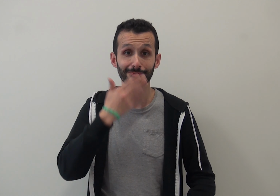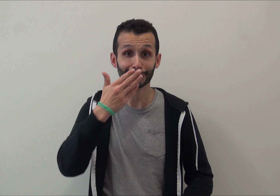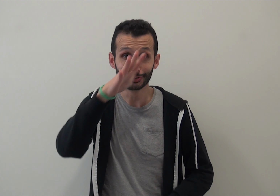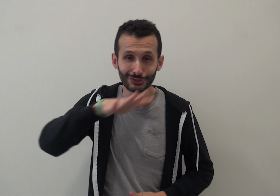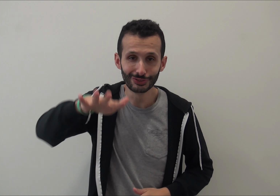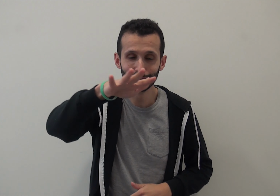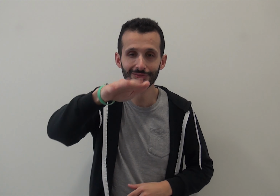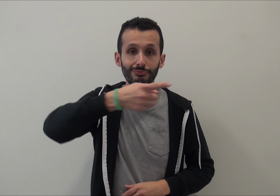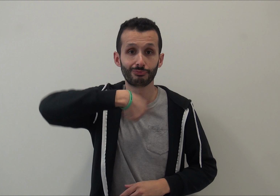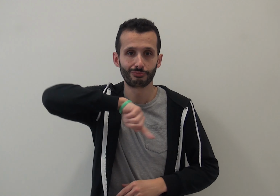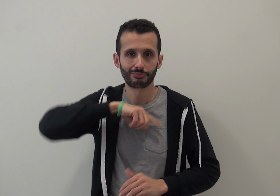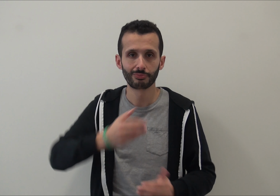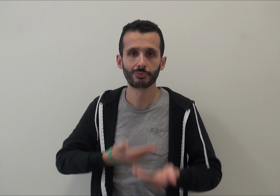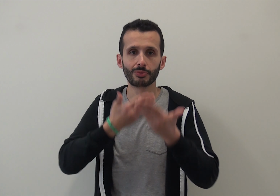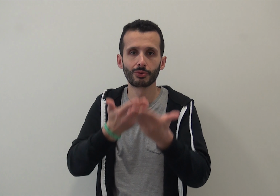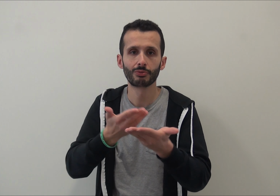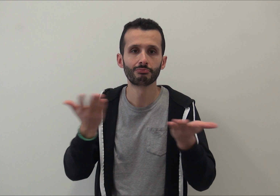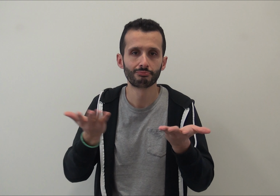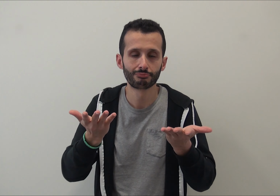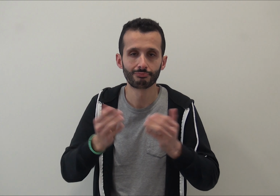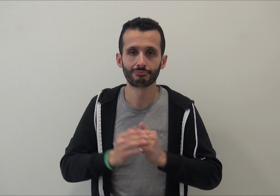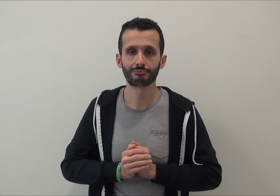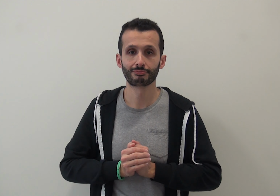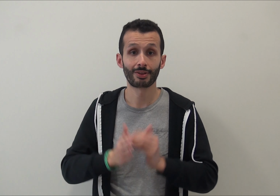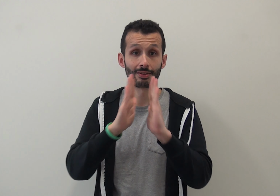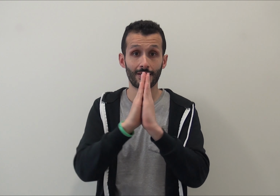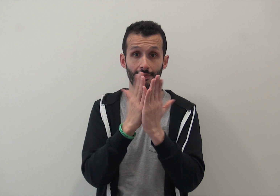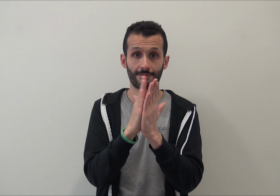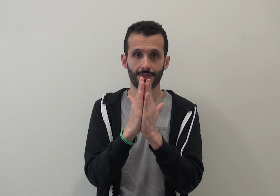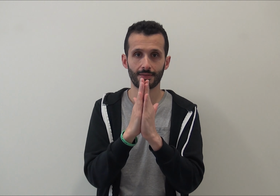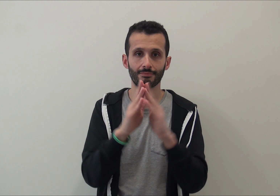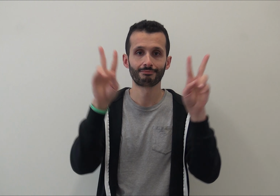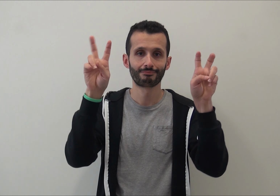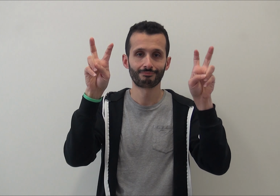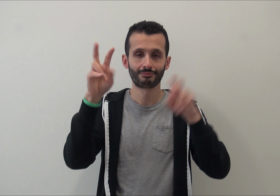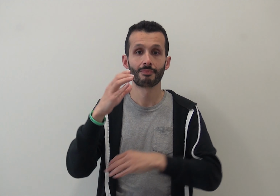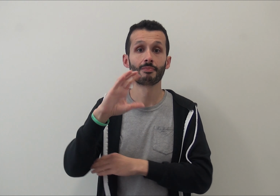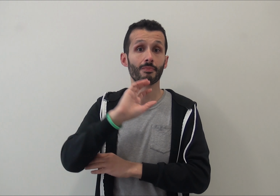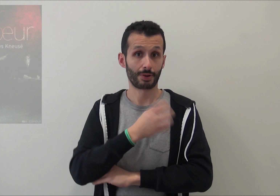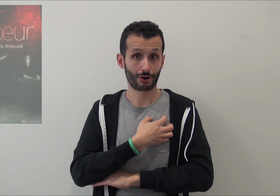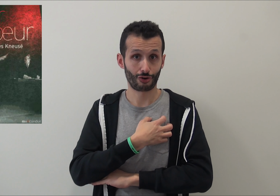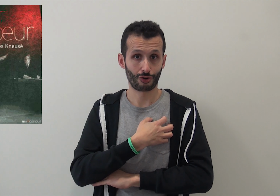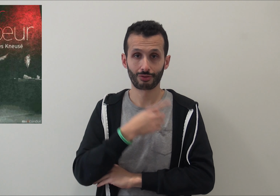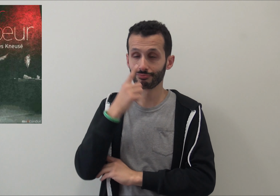Bonjour à tous ! Nous vous proposons une lecture du livre "Par coeur"